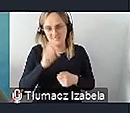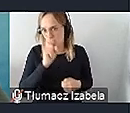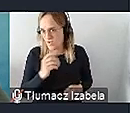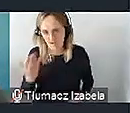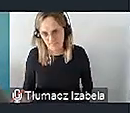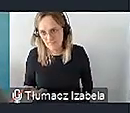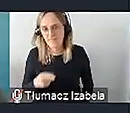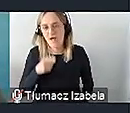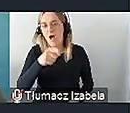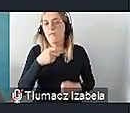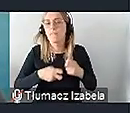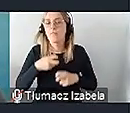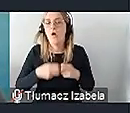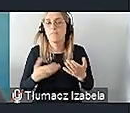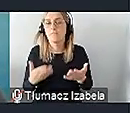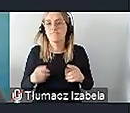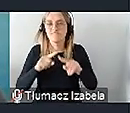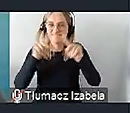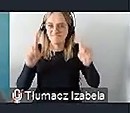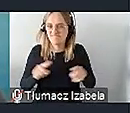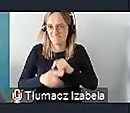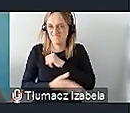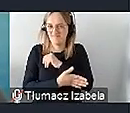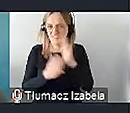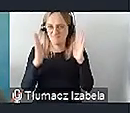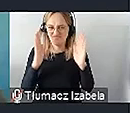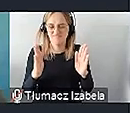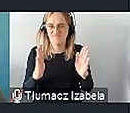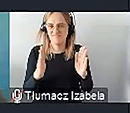natomiast jego problemem jest taka szablonowość, sztampowość.